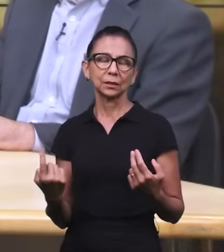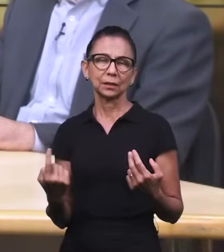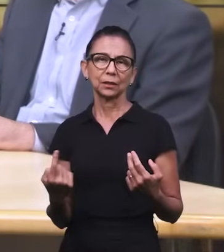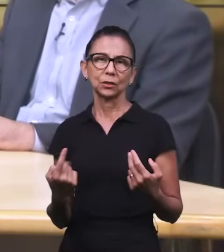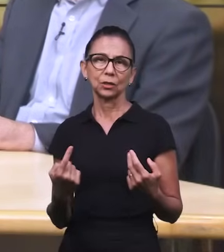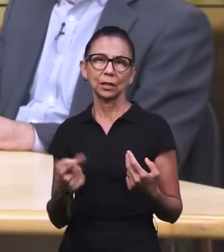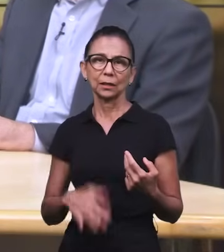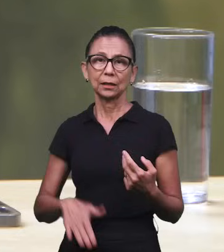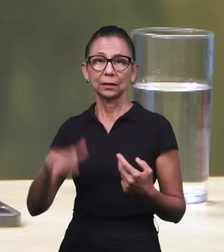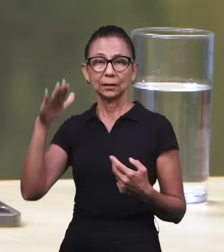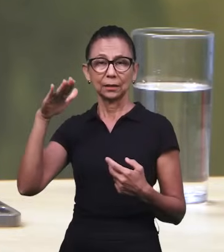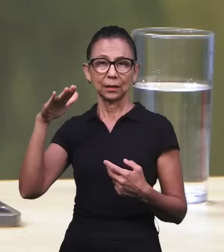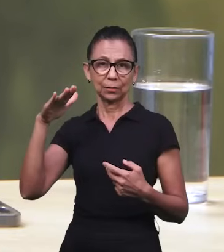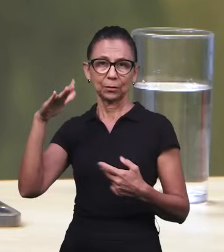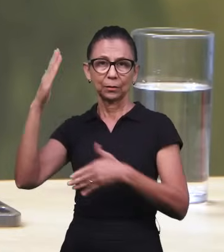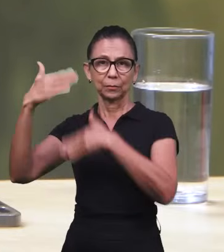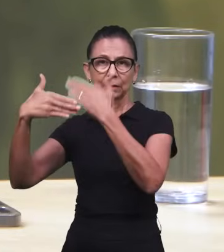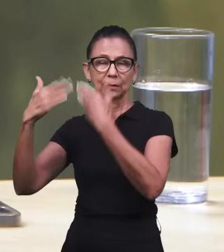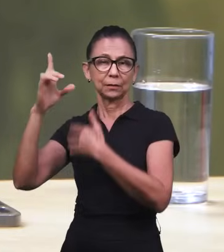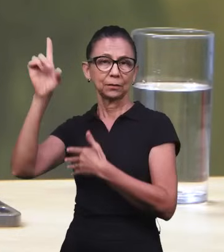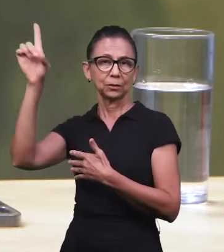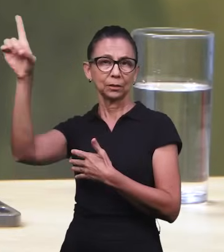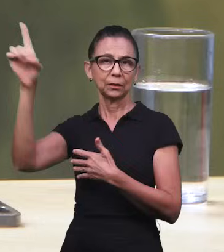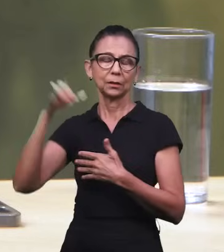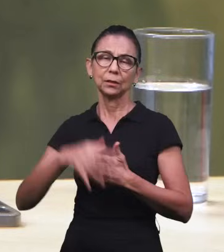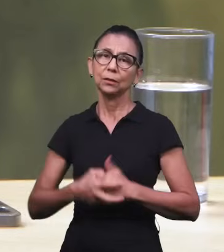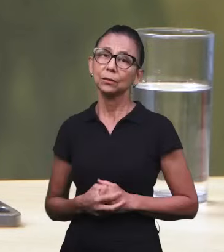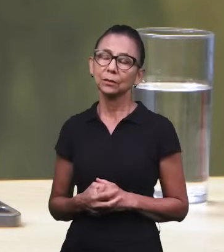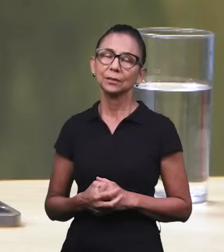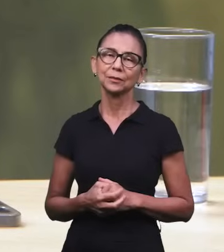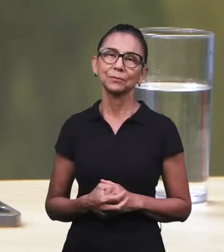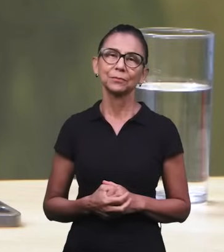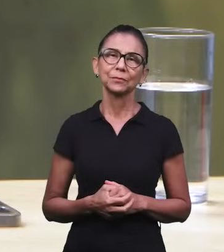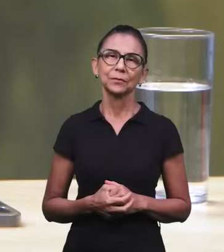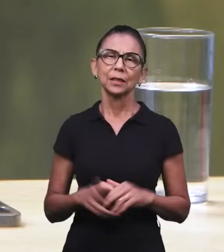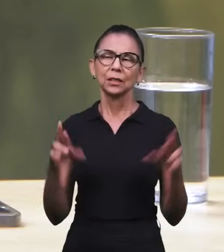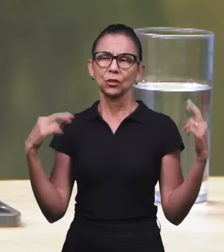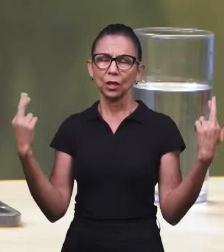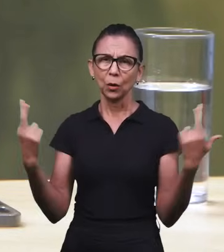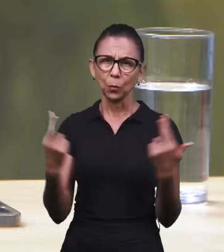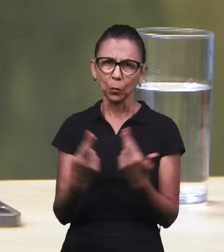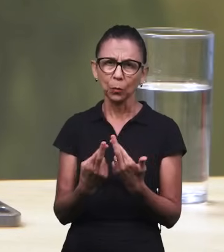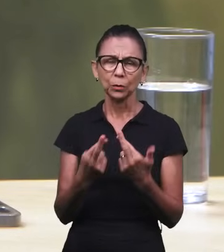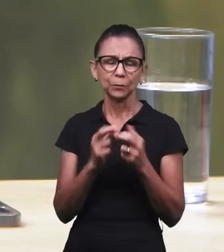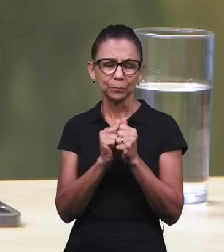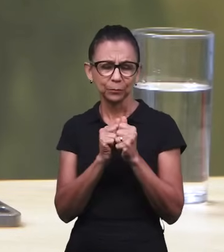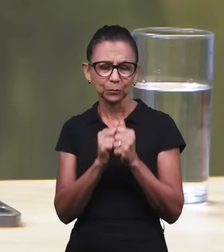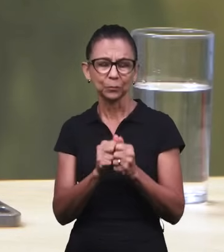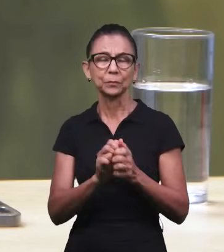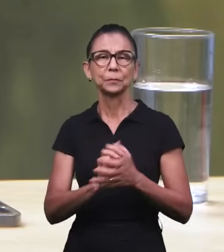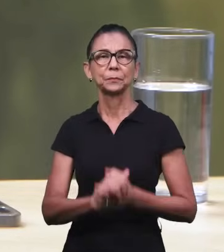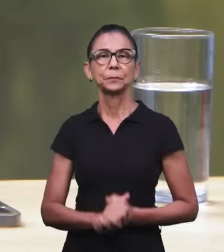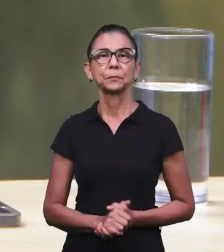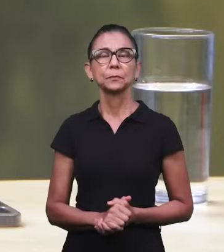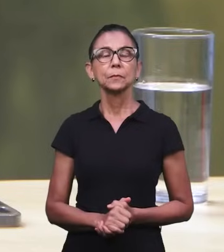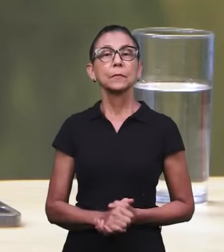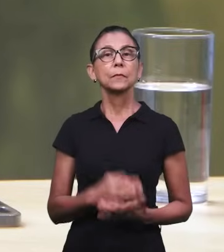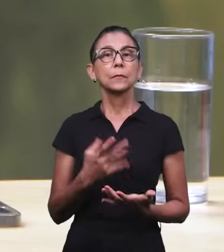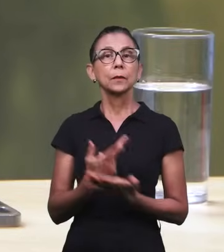que é a família preservada era o caso exatamente da acontecia com Ana o texto diz que todos os anos